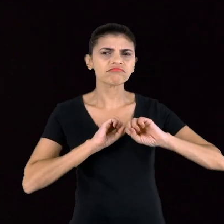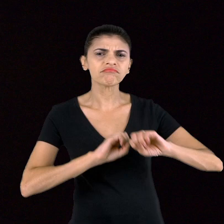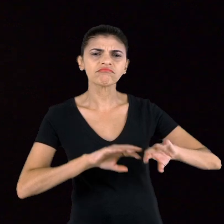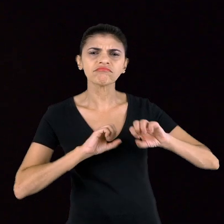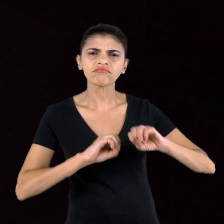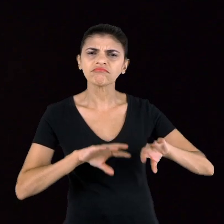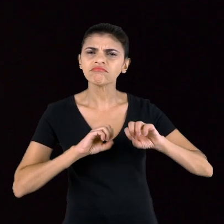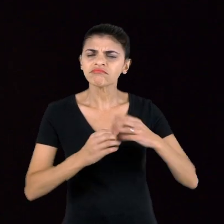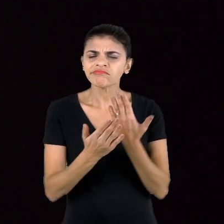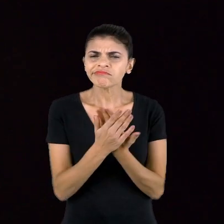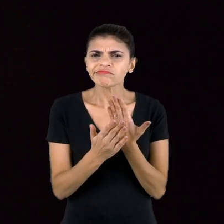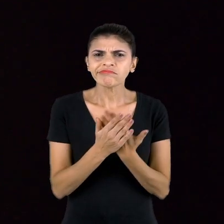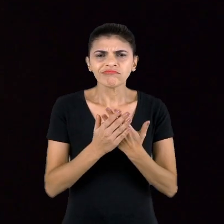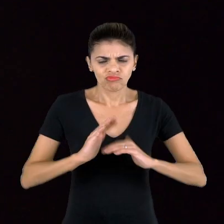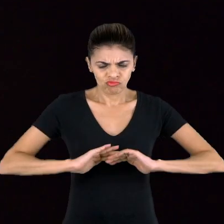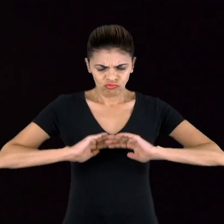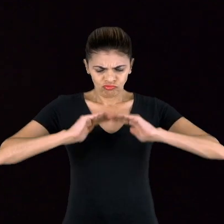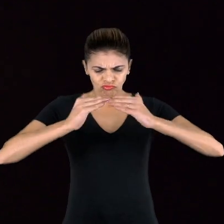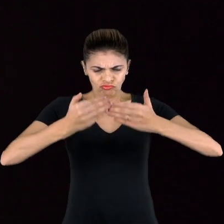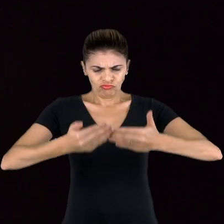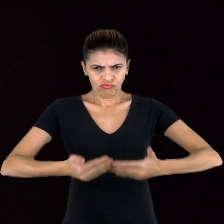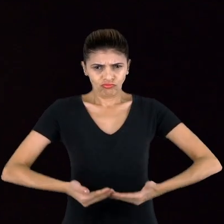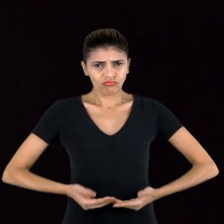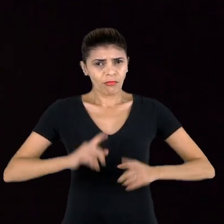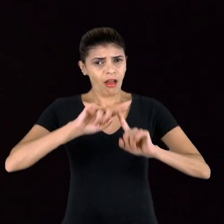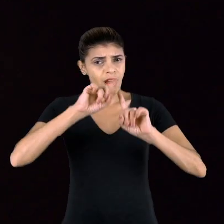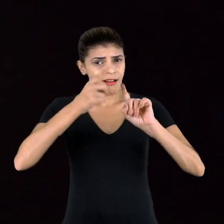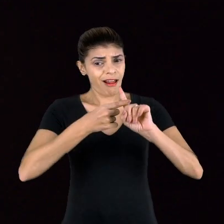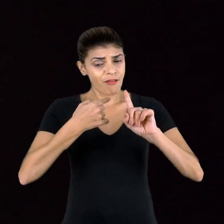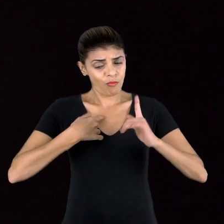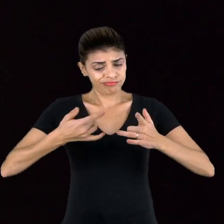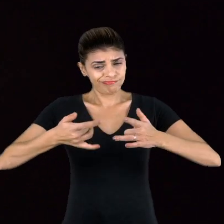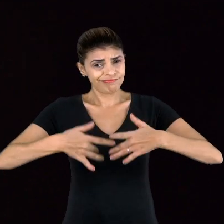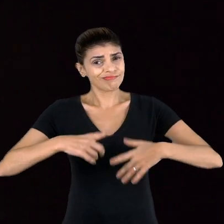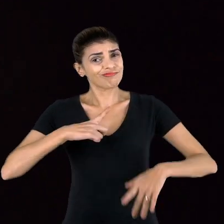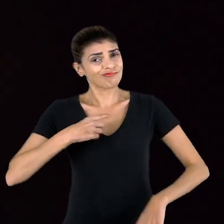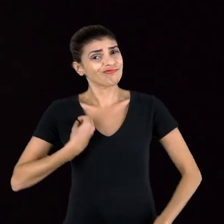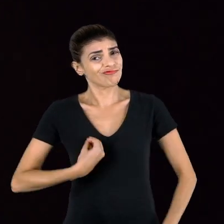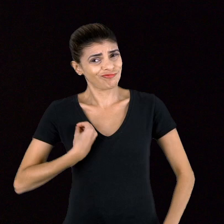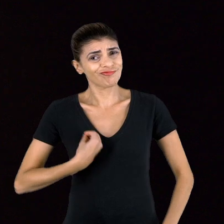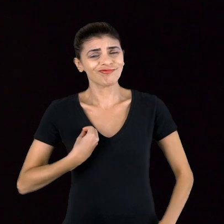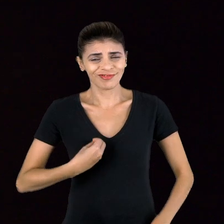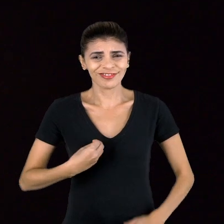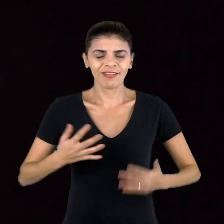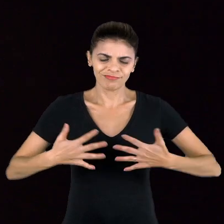com a barriga desse tamanho e eu lá dentro, né? Então, assim... foi entrando